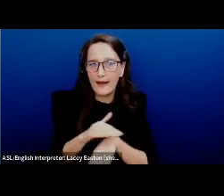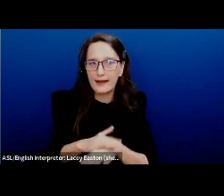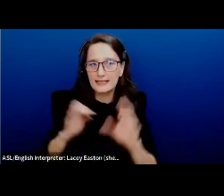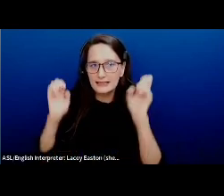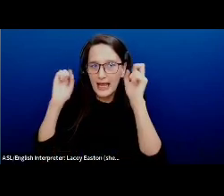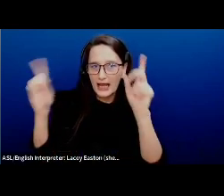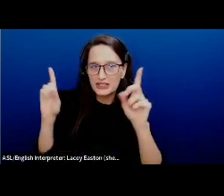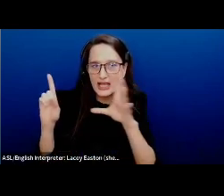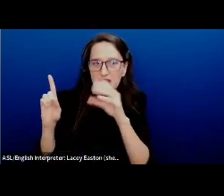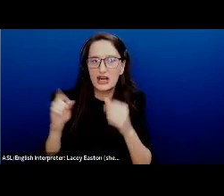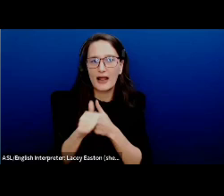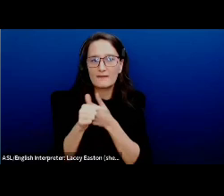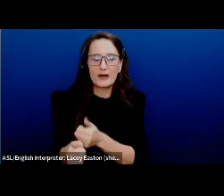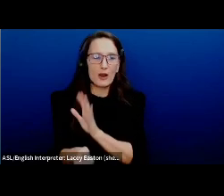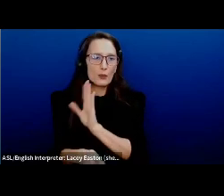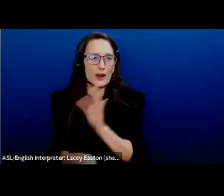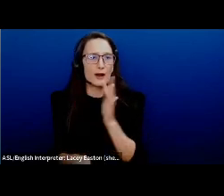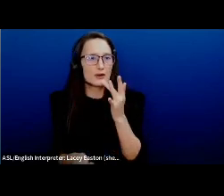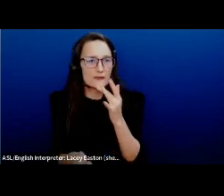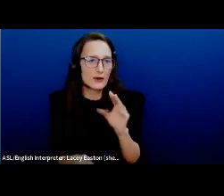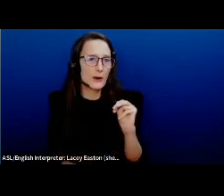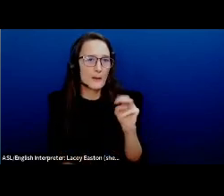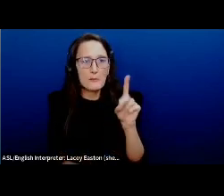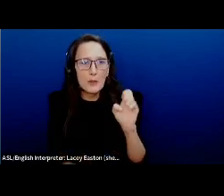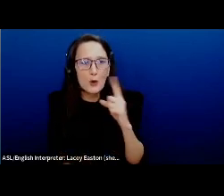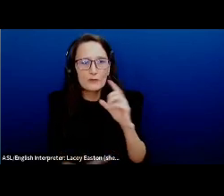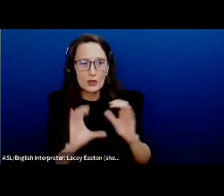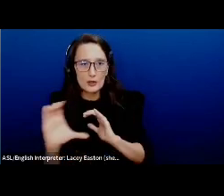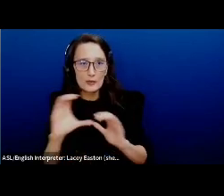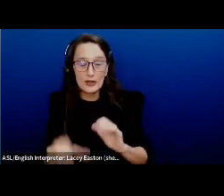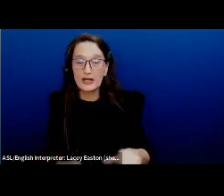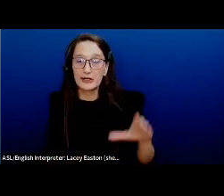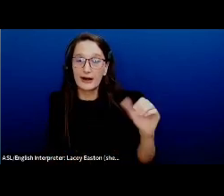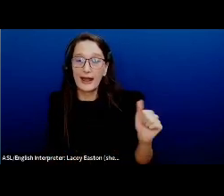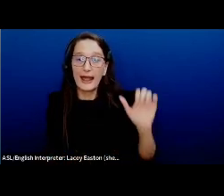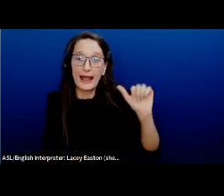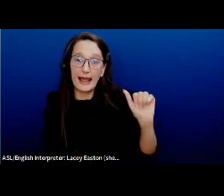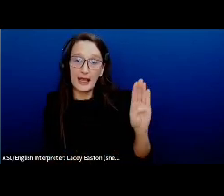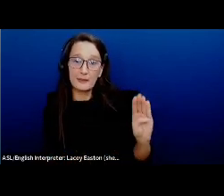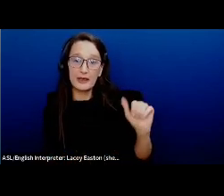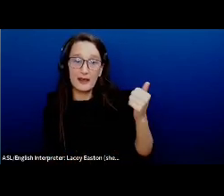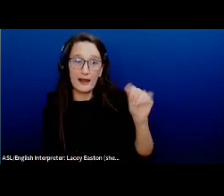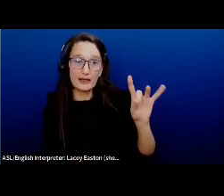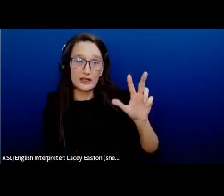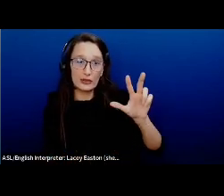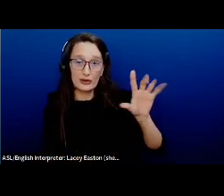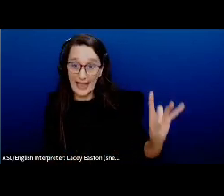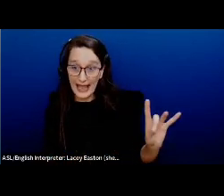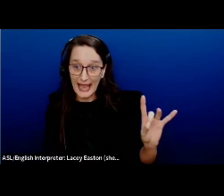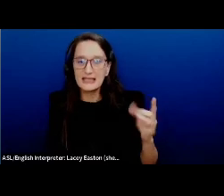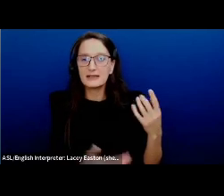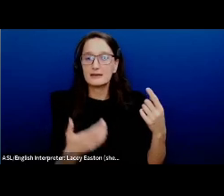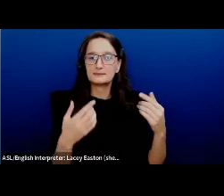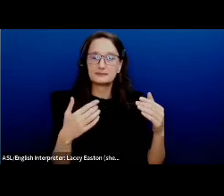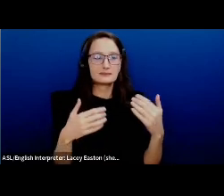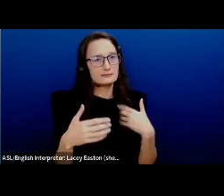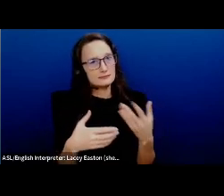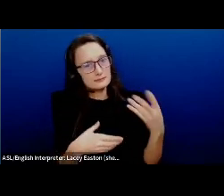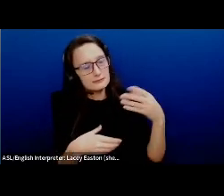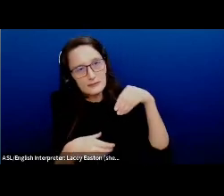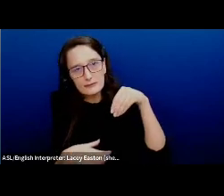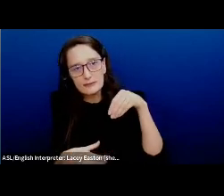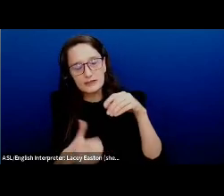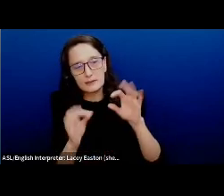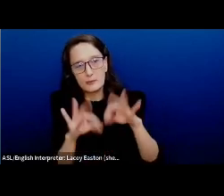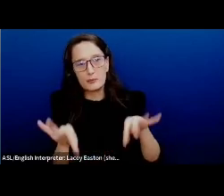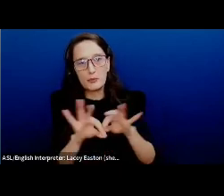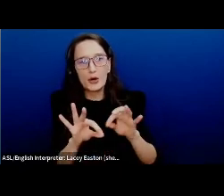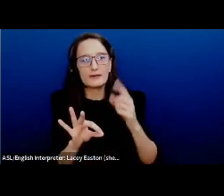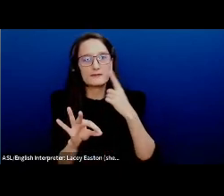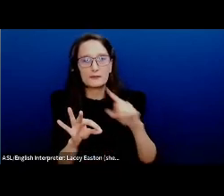comunicación preferencial. La ley AB1838 desempeña un papel clave en las consideraciones del equipo de IEP para el estudiante. También se menciona